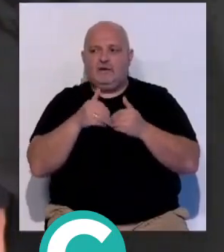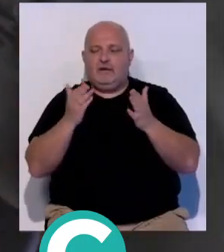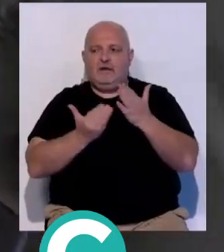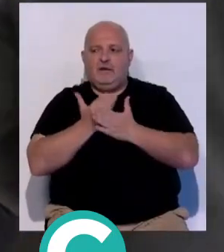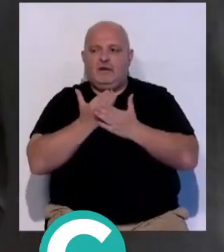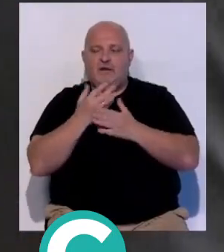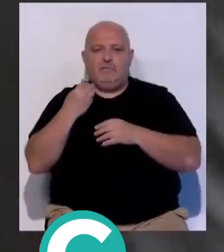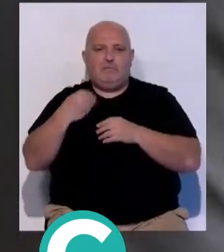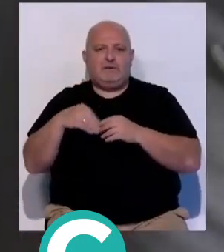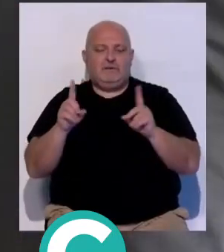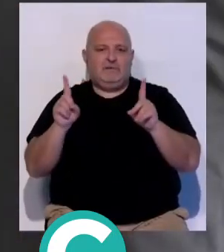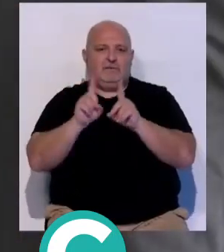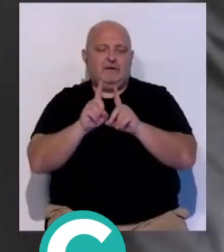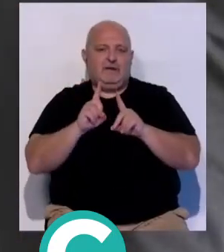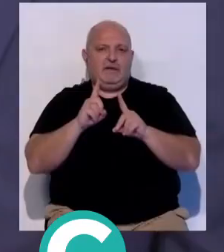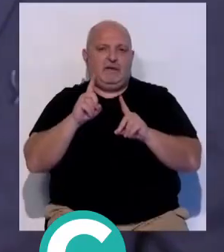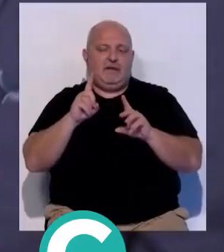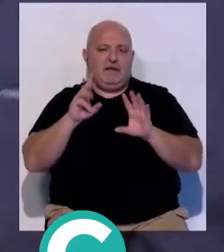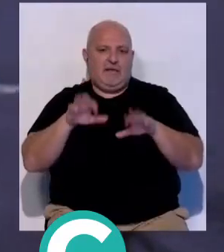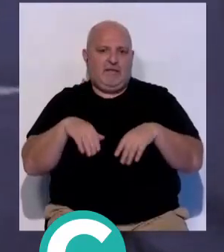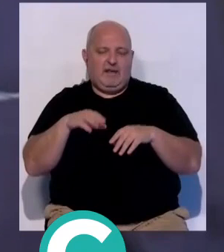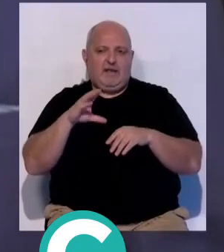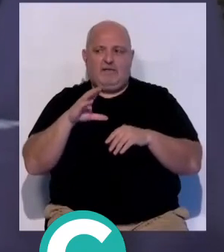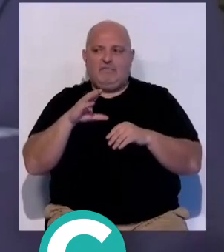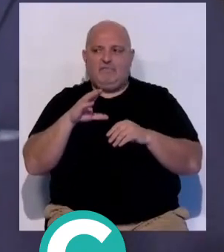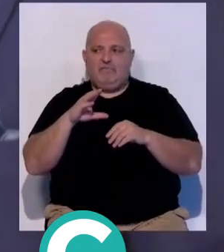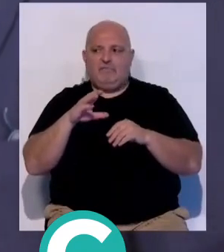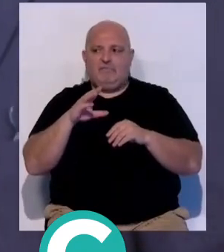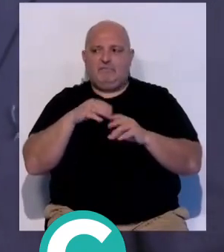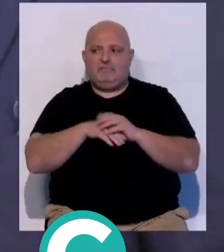junto al presidente de la entidad Manuel Manuel vizcaíno Luis García y estamos con